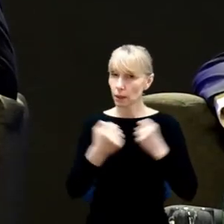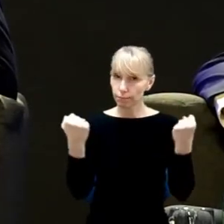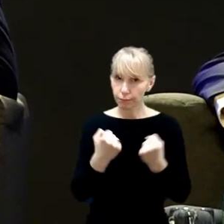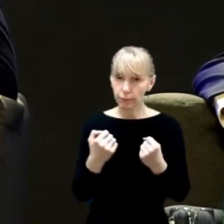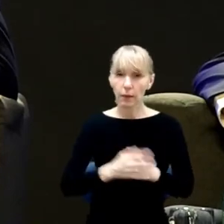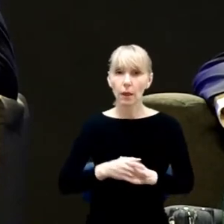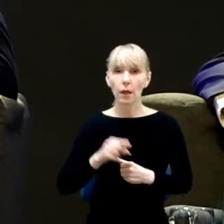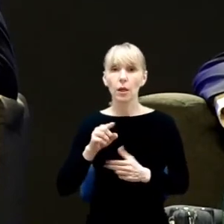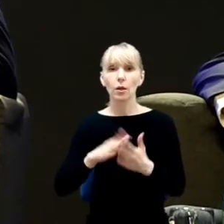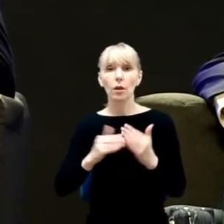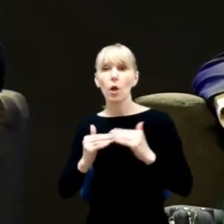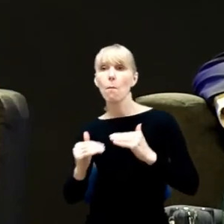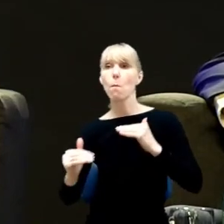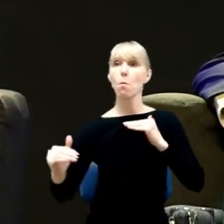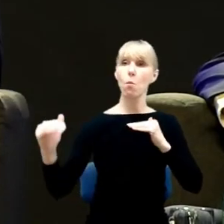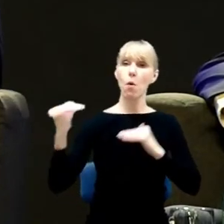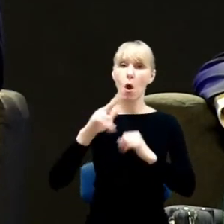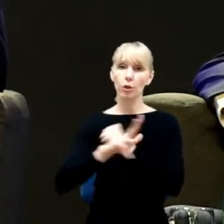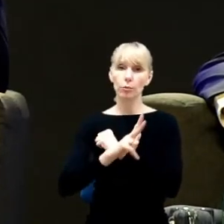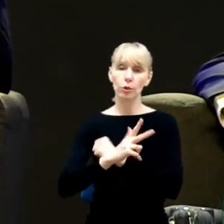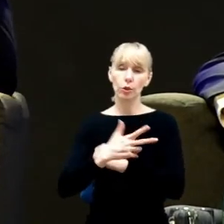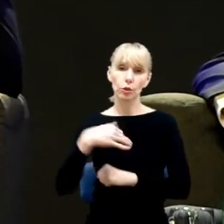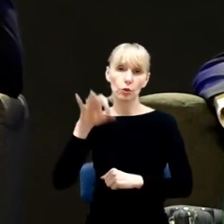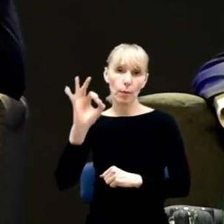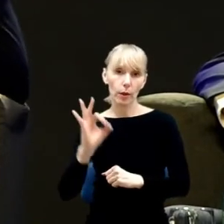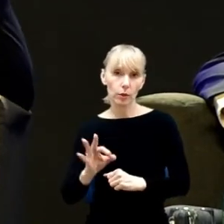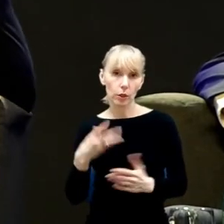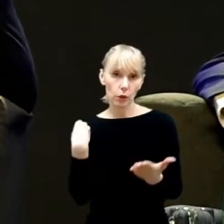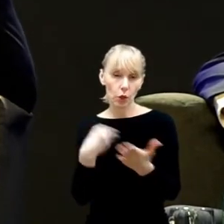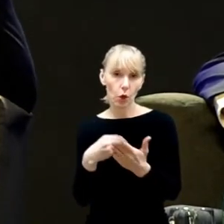do 80% nawet kosztów przedsięwzięcia.